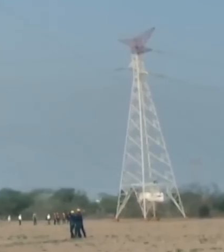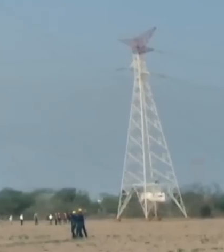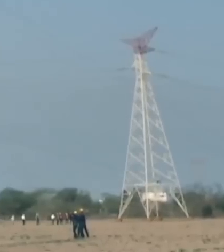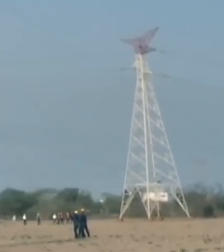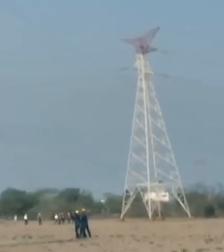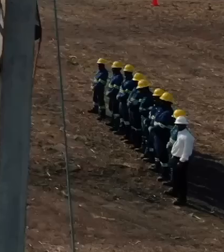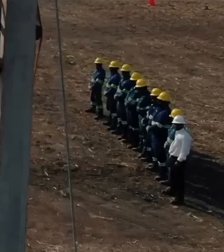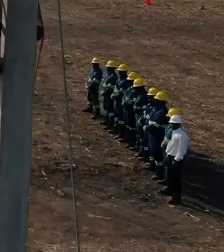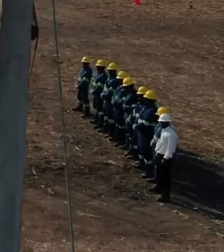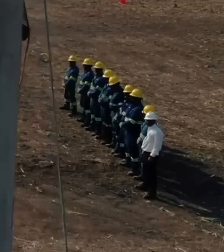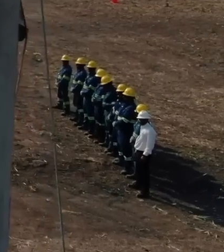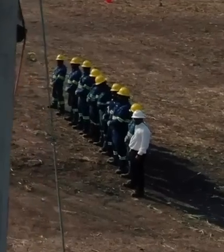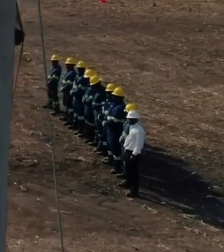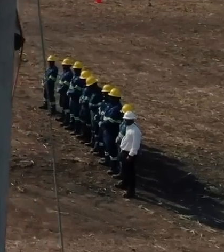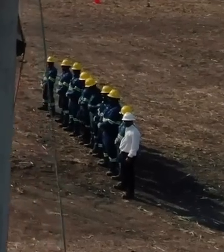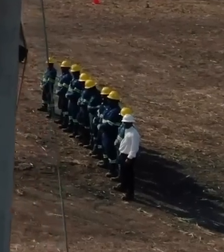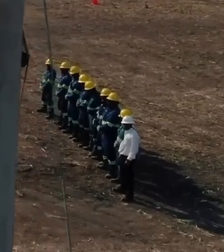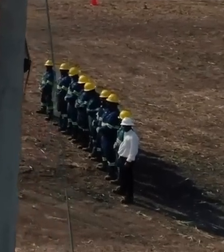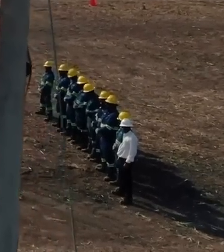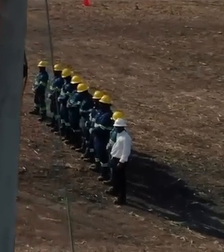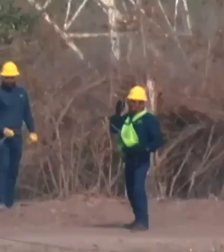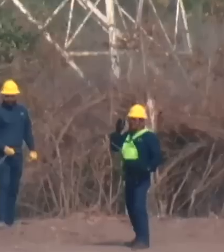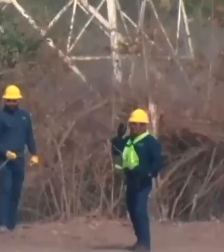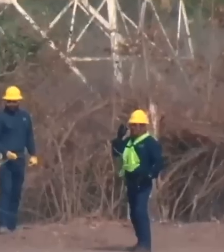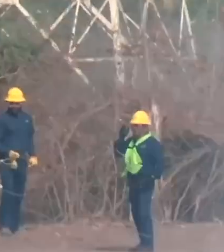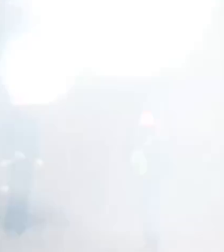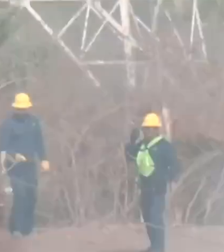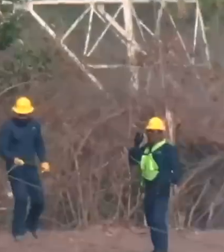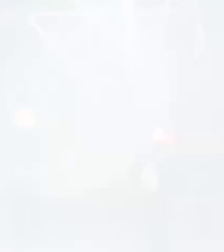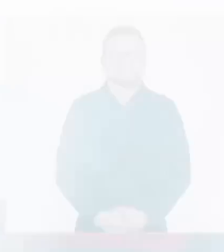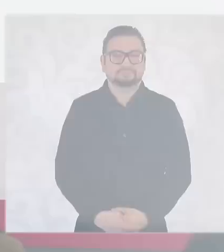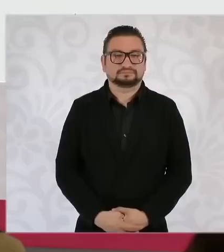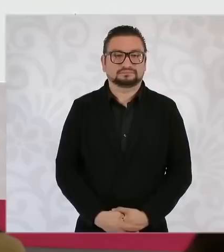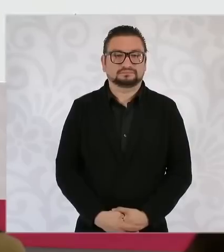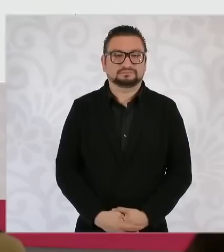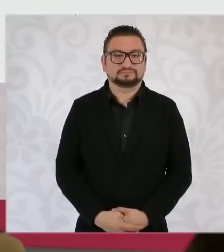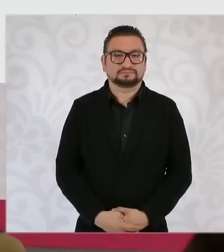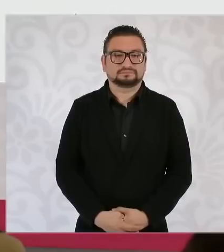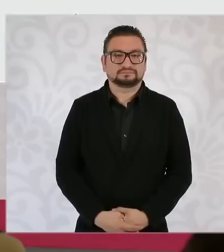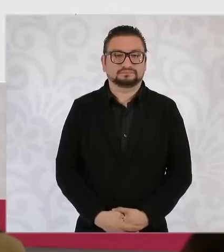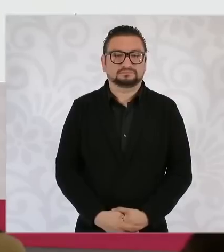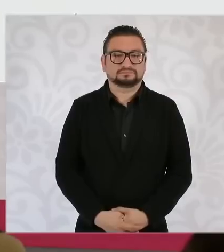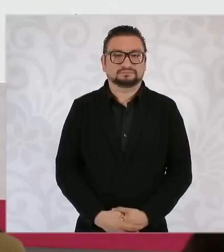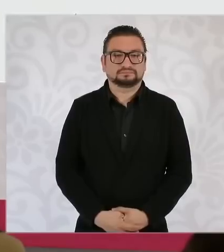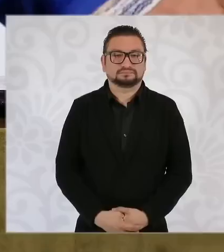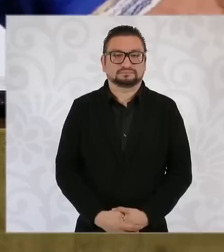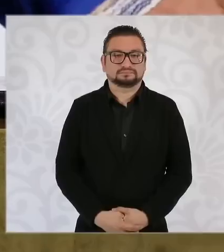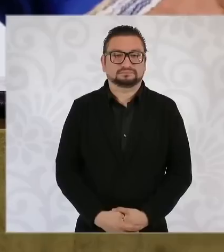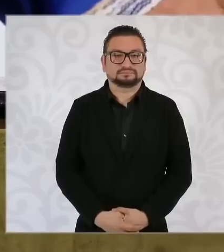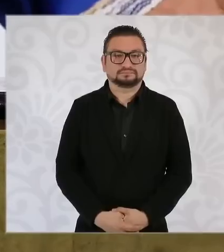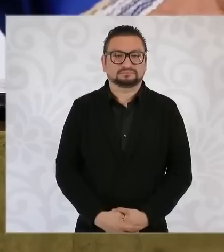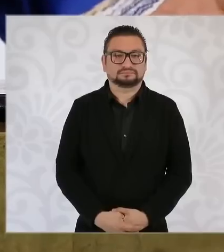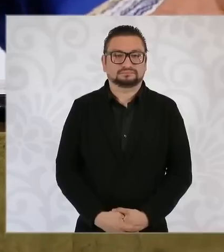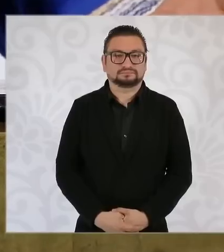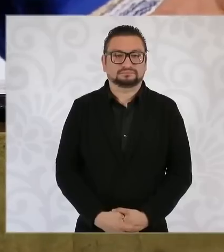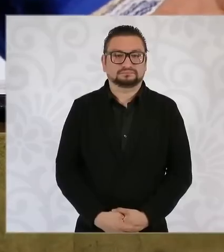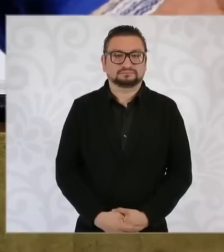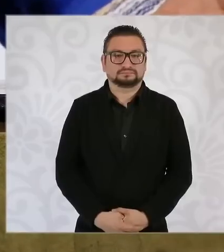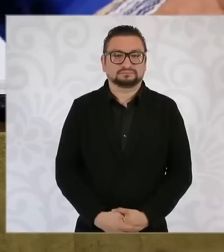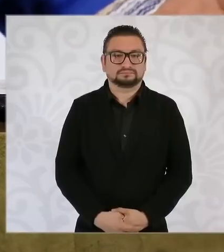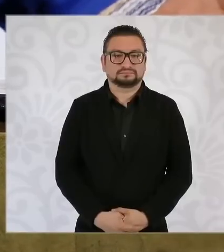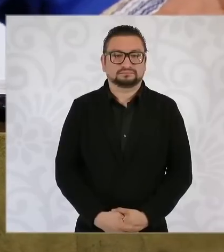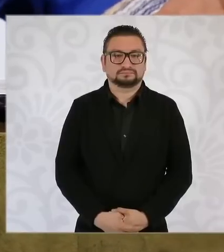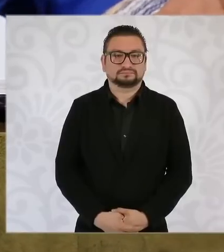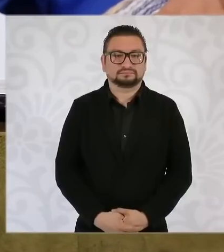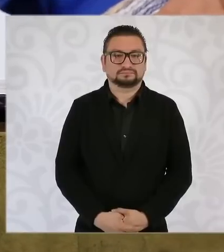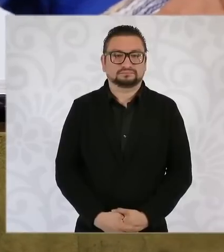estratégicos con est acciones la presidenta Claudia sham recalcó que es una reforma muy